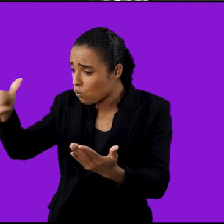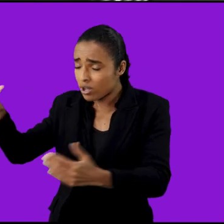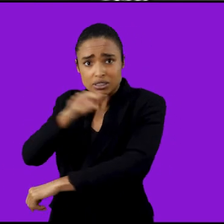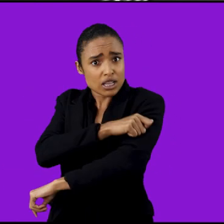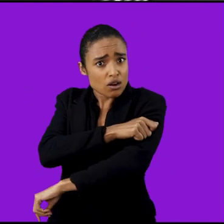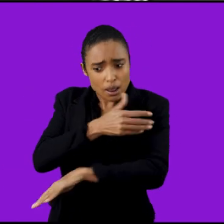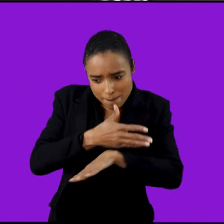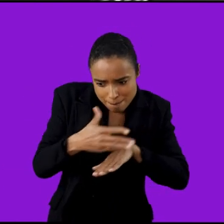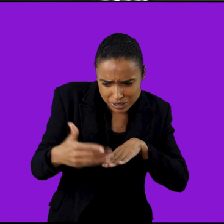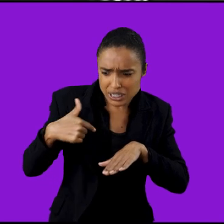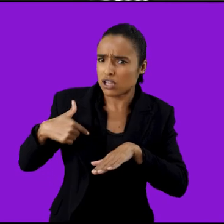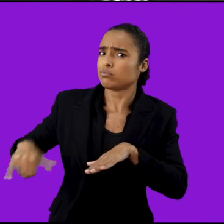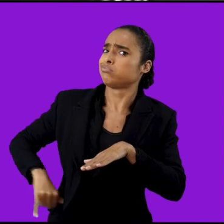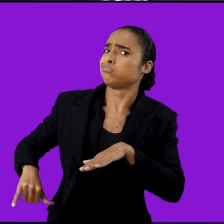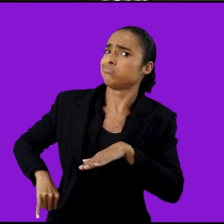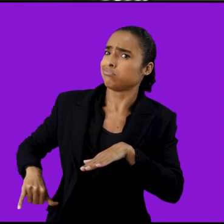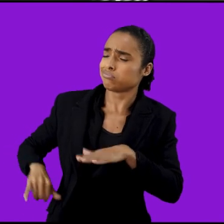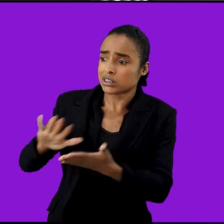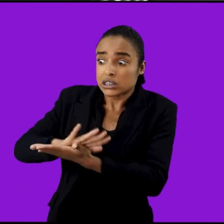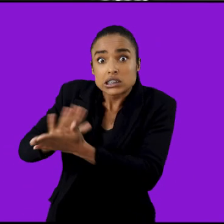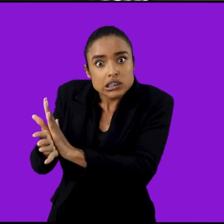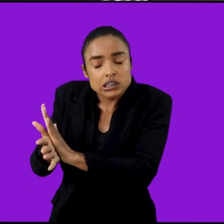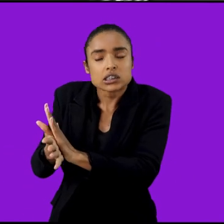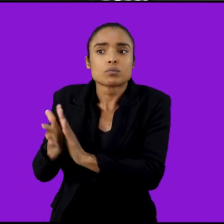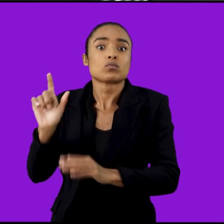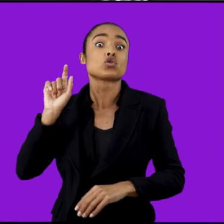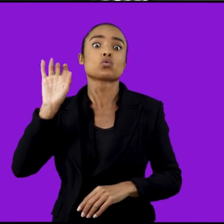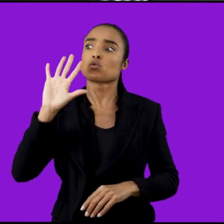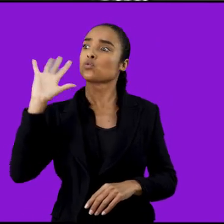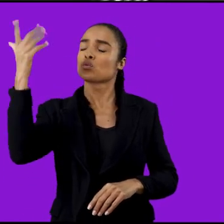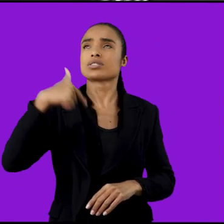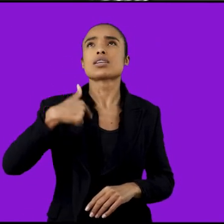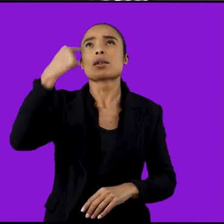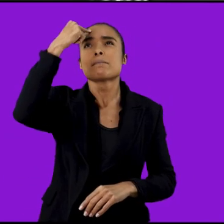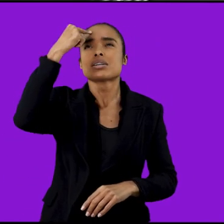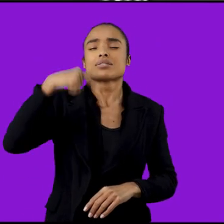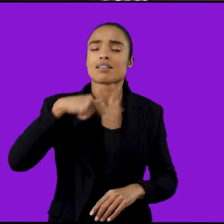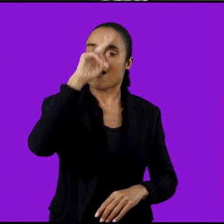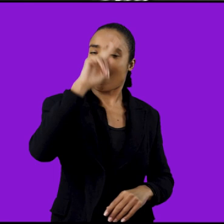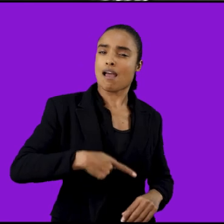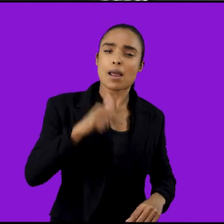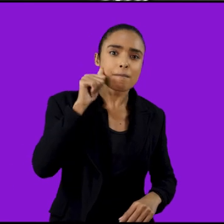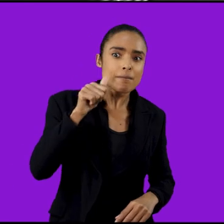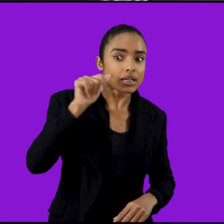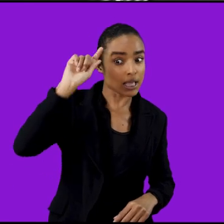fui florescer mesmo, foi quando eu comecei a me entender como uma menina preta. Quando eu comecei a ir pras baladas. Eu vou te falar que as baladas…